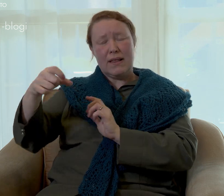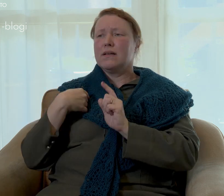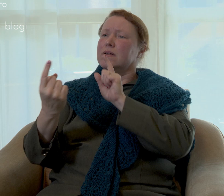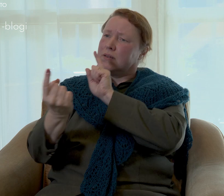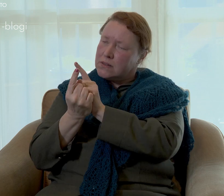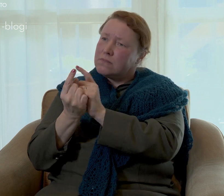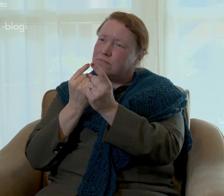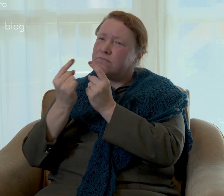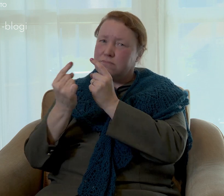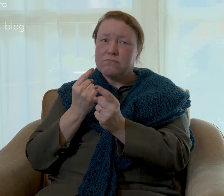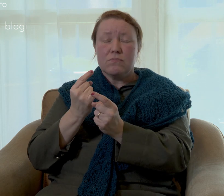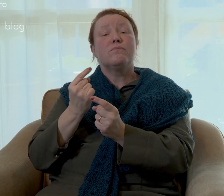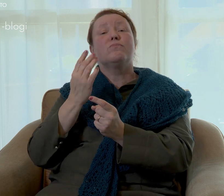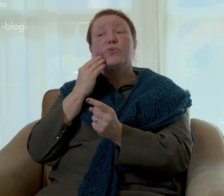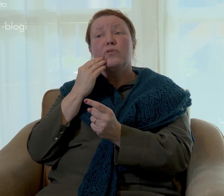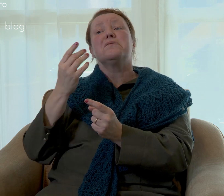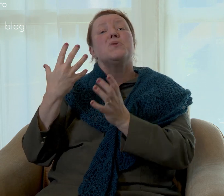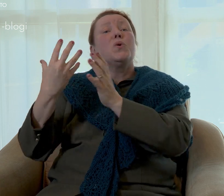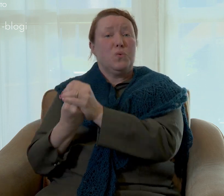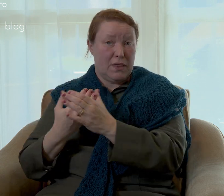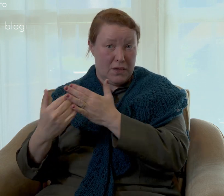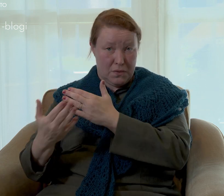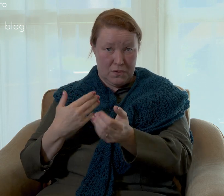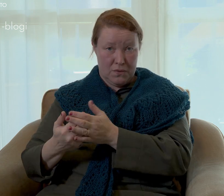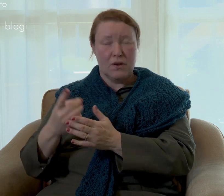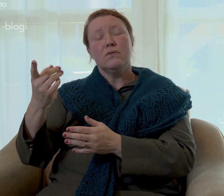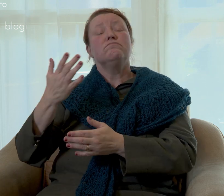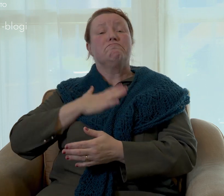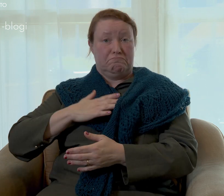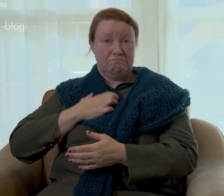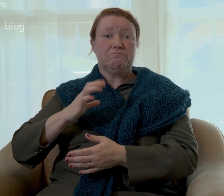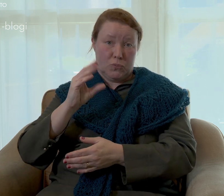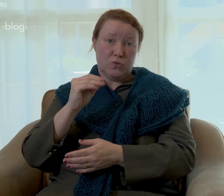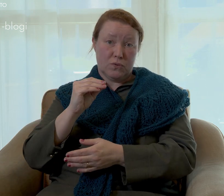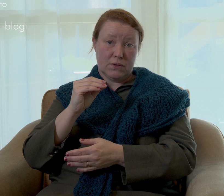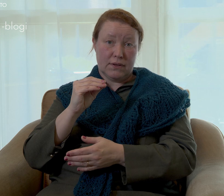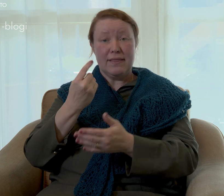kuten reaaliaikaisen tekstinsyötön (RTT), kehittämisessä ja siitä viestimisessä - yhdessä viranomaisten kanssa.